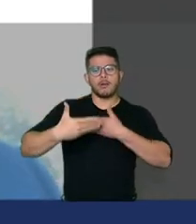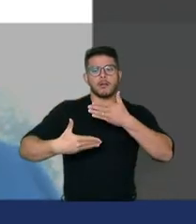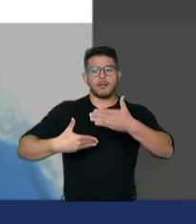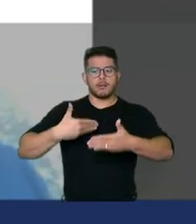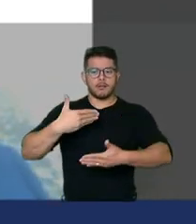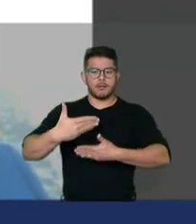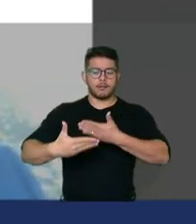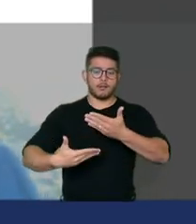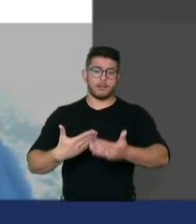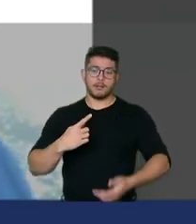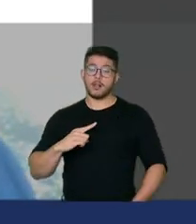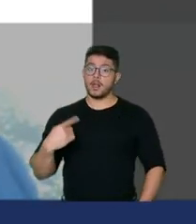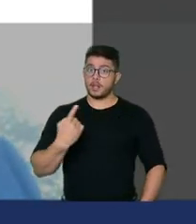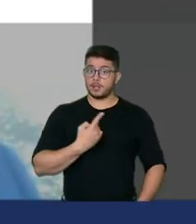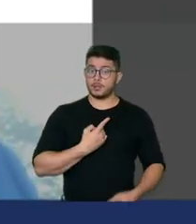COMEÇAMOS A PERCEBER DIFICULDADES POR PARTE DO